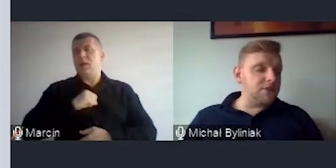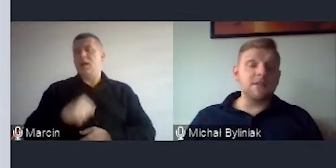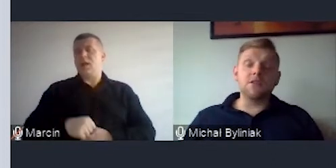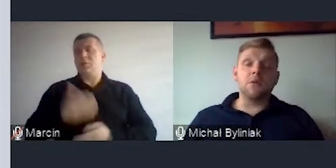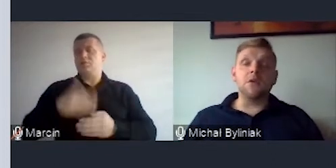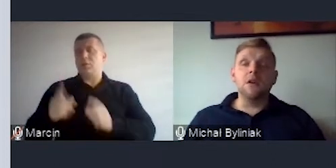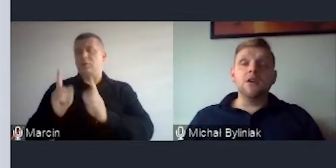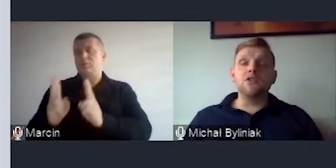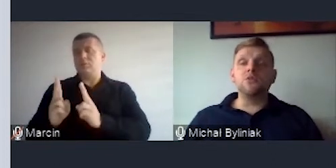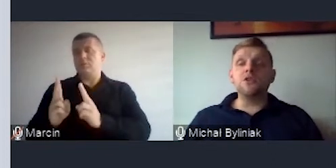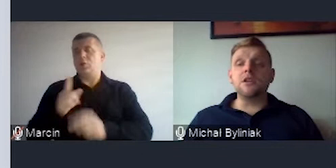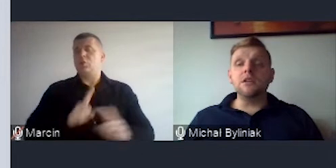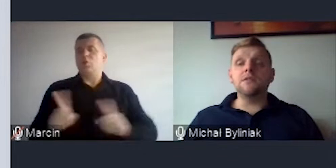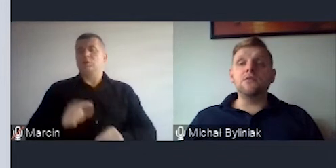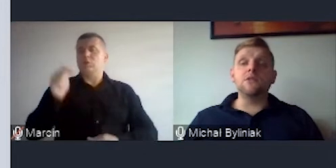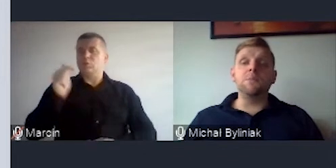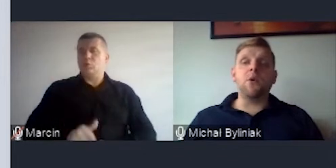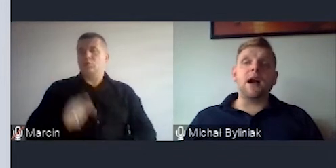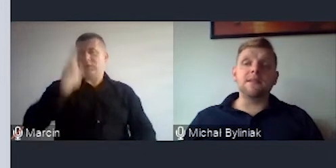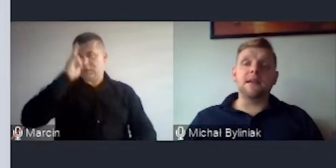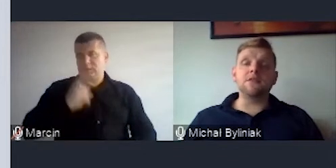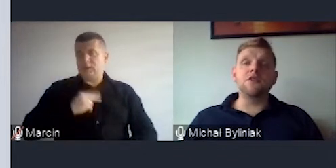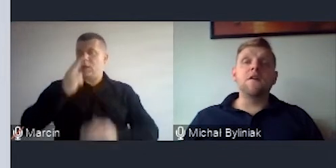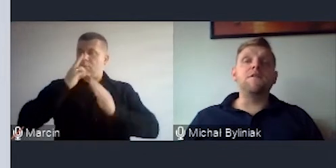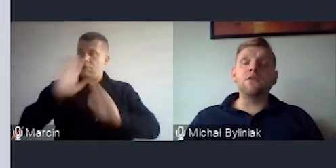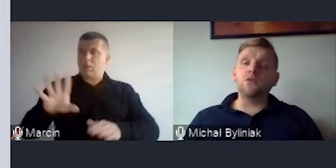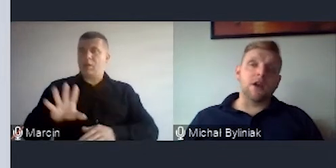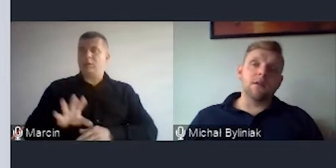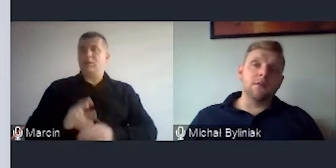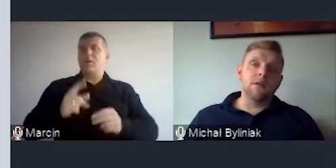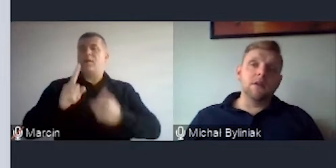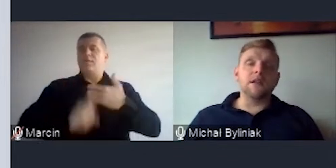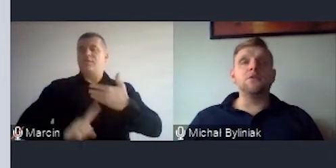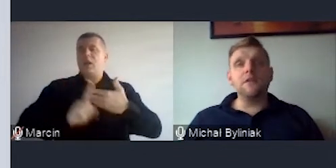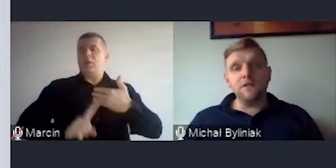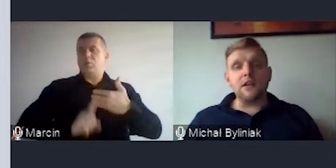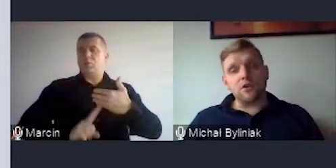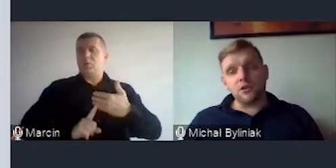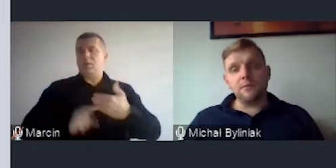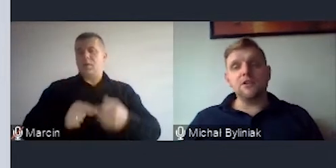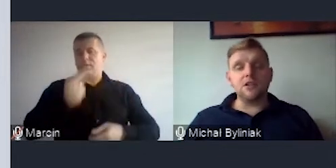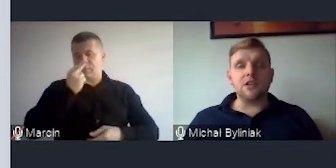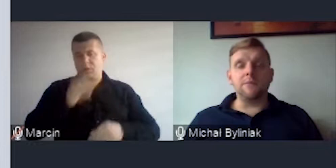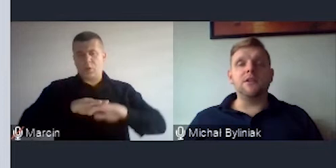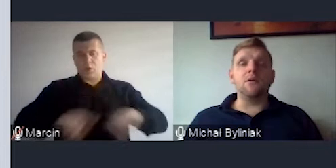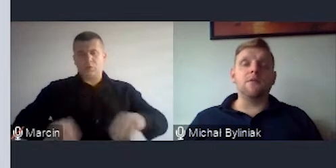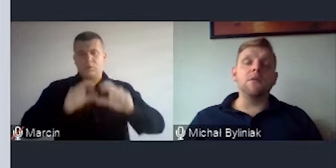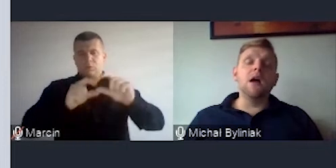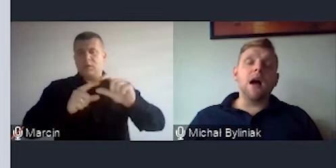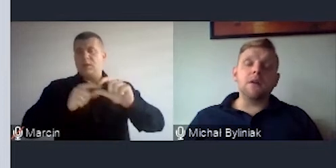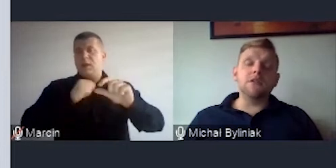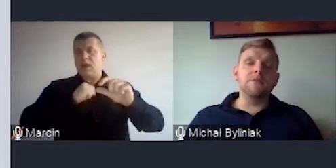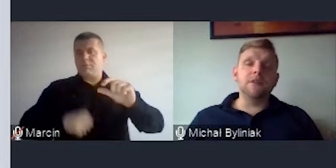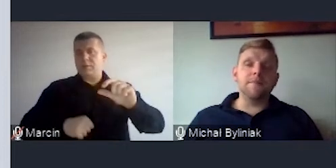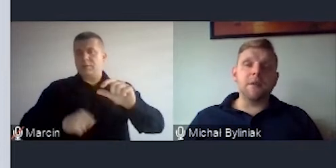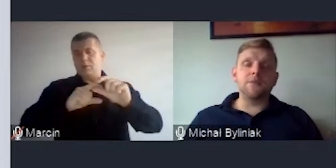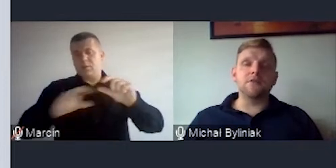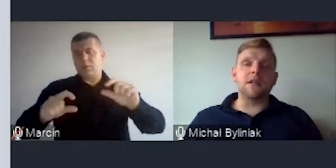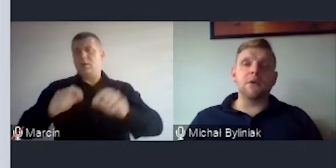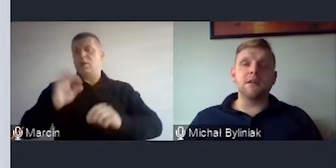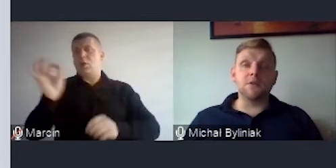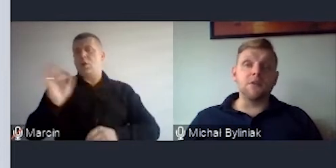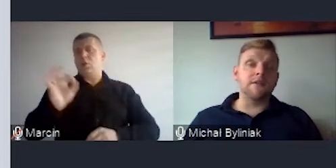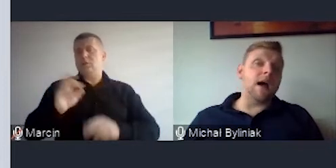To będzie oznaczało, że musicie instytucji pokazać fakturę na której widać odrębnie cześć kapitałową, a odrębnie pozostałe składowe,